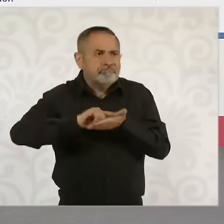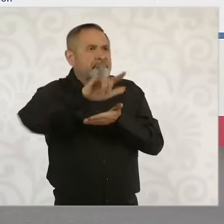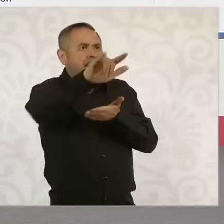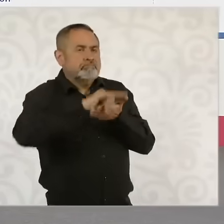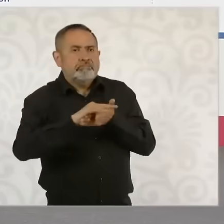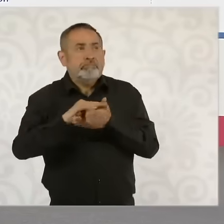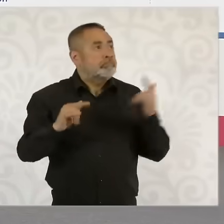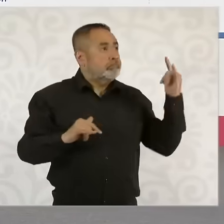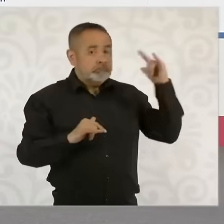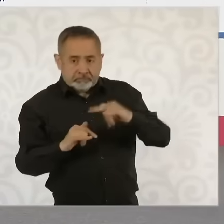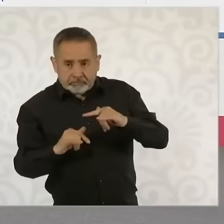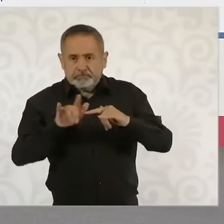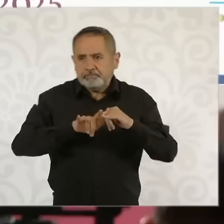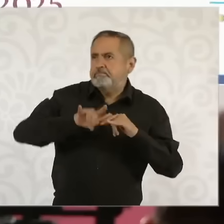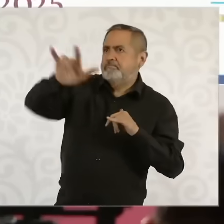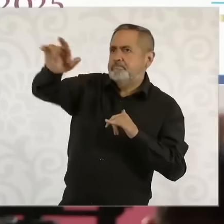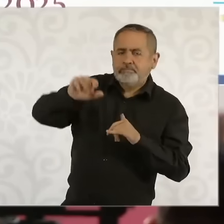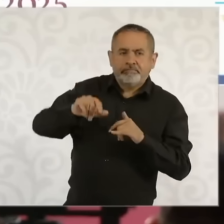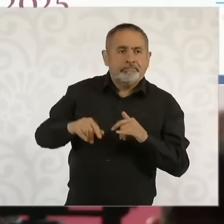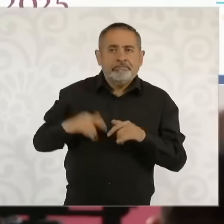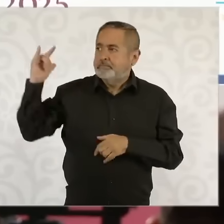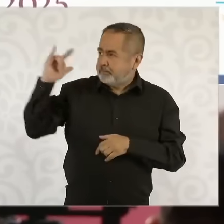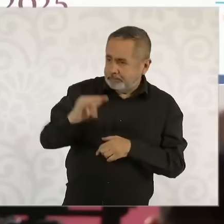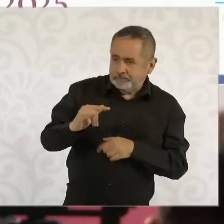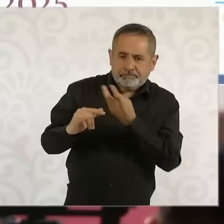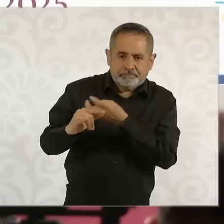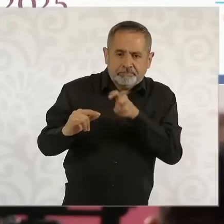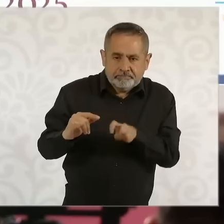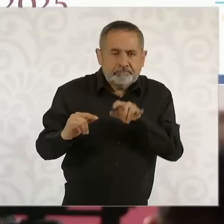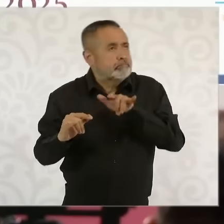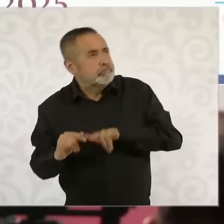a las diferentes regiones del territorio nacional. Si ustedes se fijan, el norte,